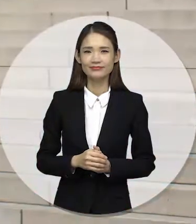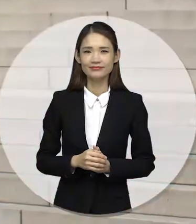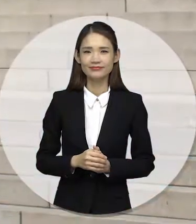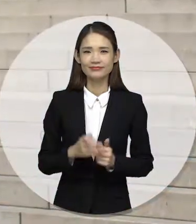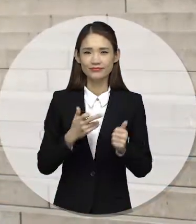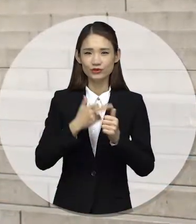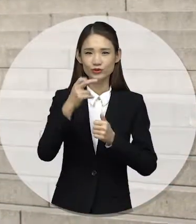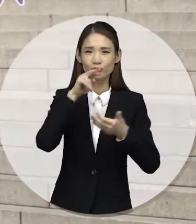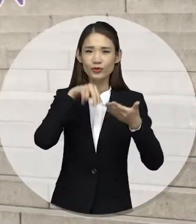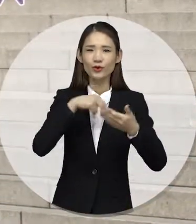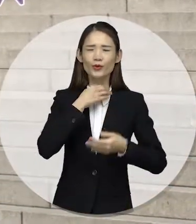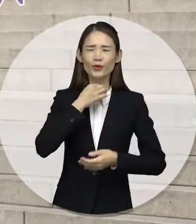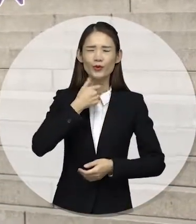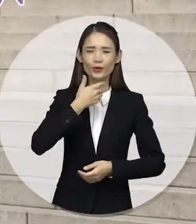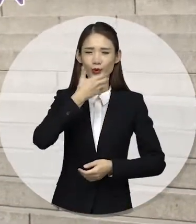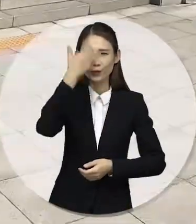김소희 : 오빠의 로망으로 가자!